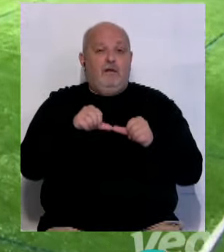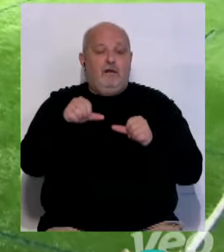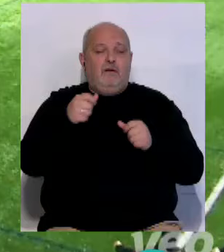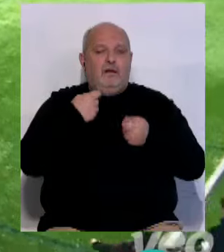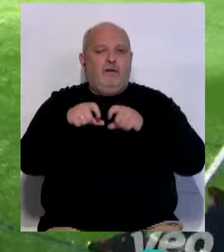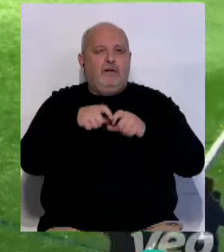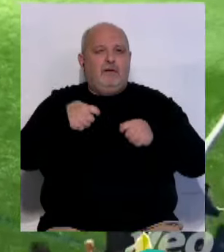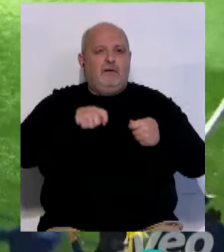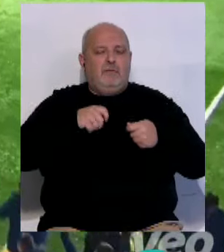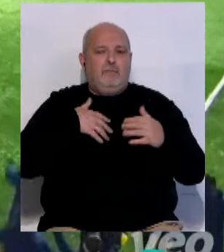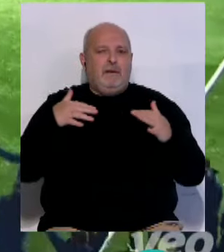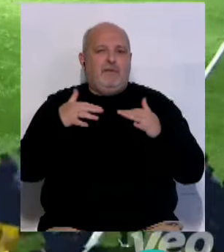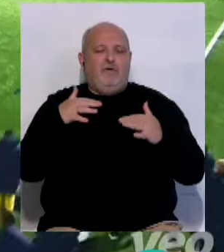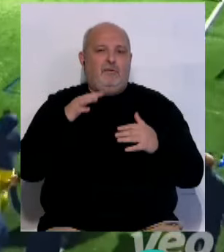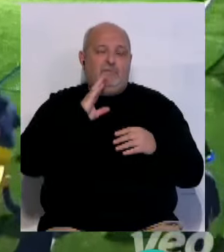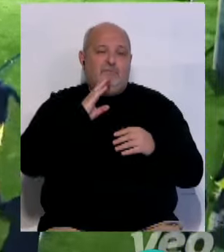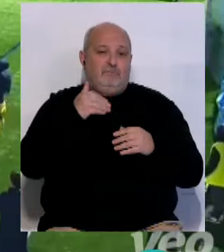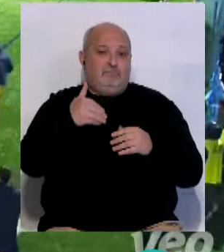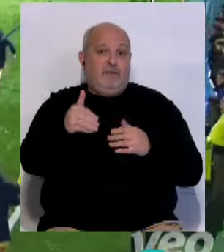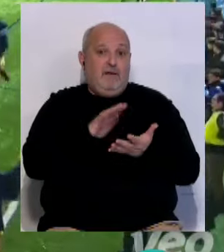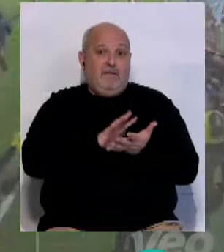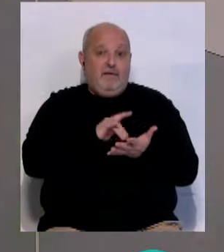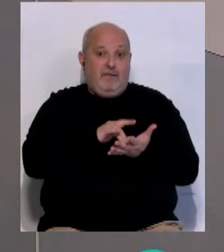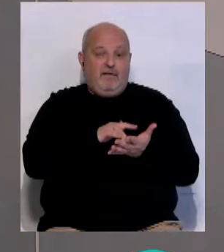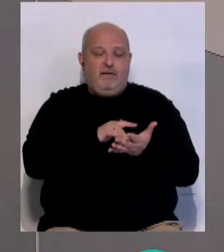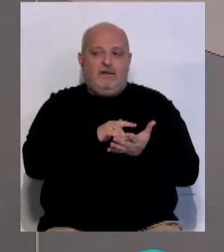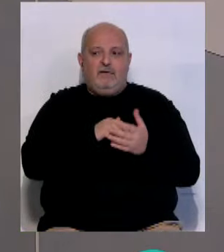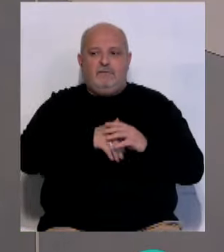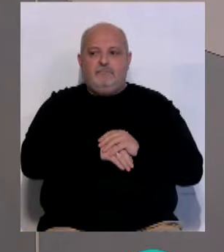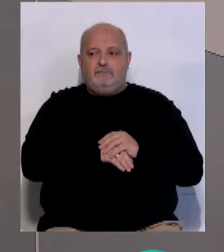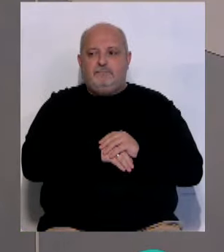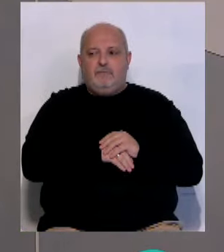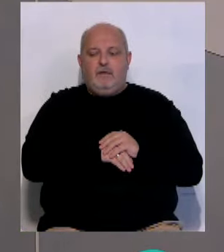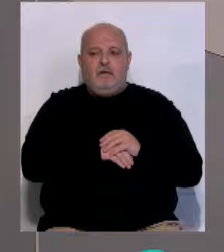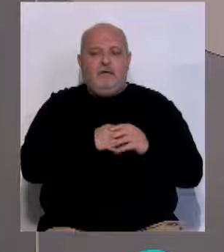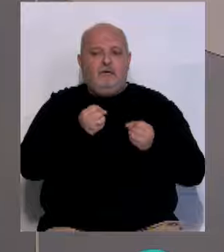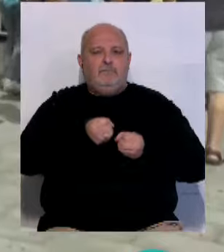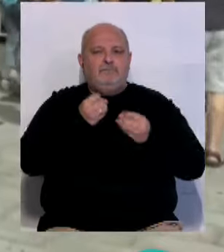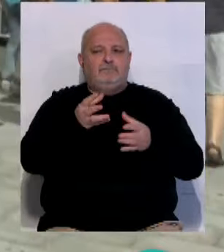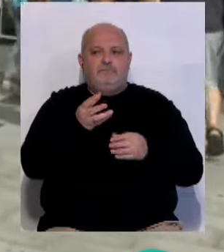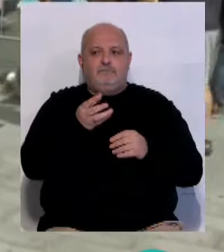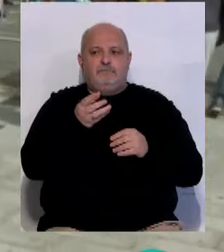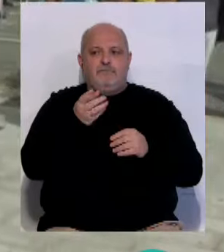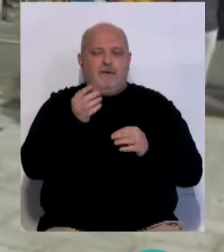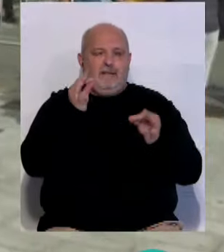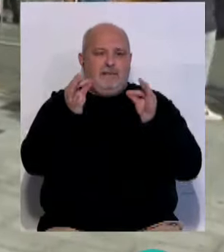entradas para el partido frente al Valencia club de fútbol vamos a ofrecerles detalles sobre los